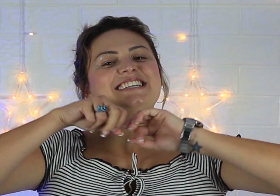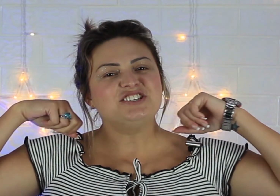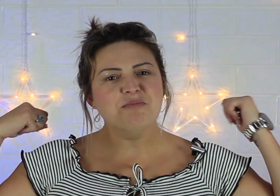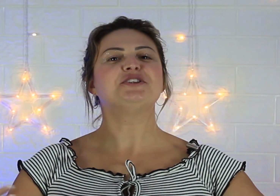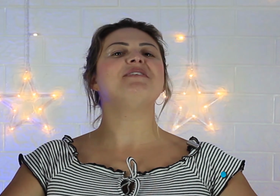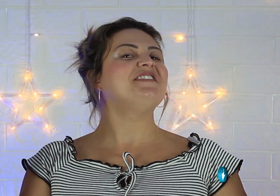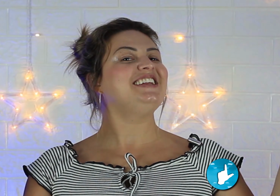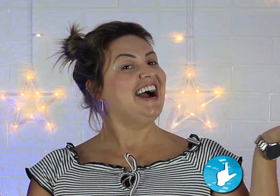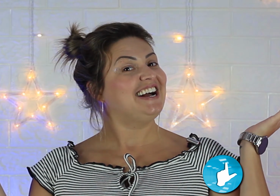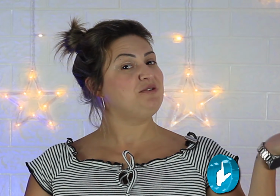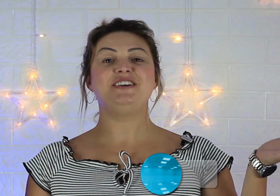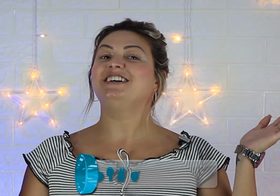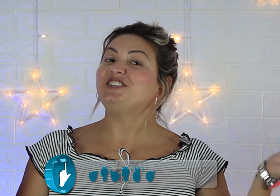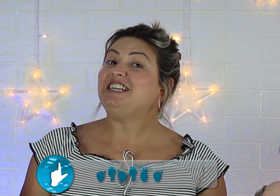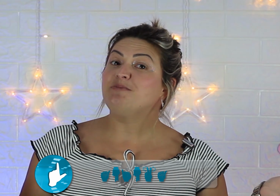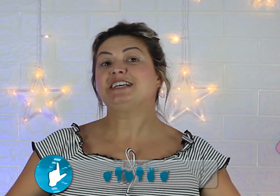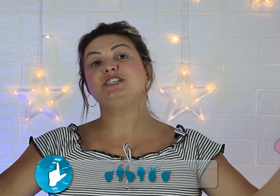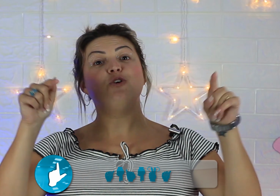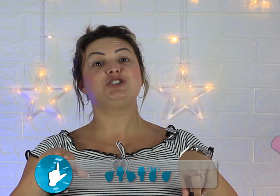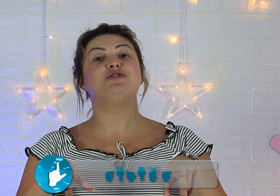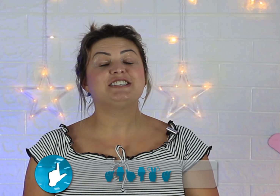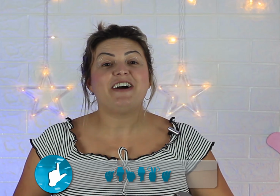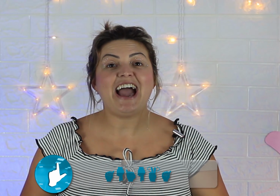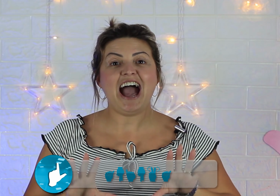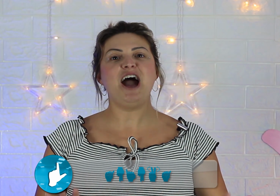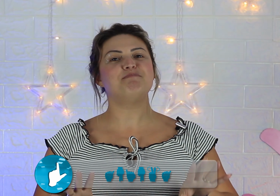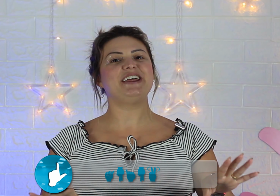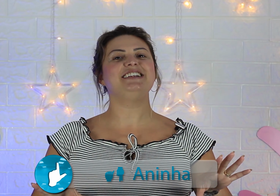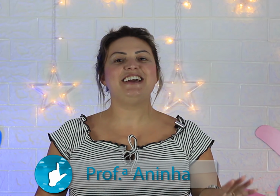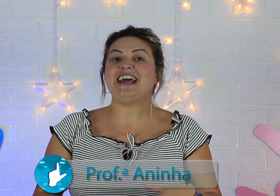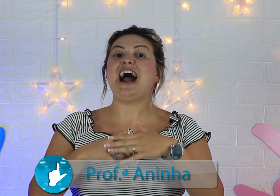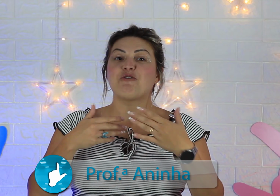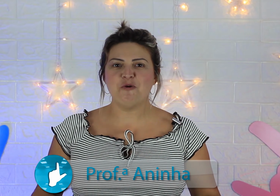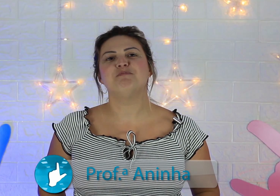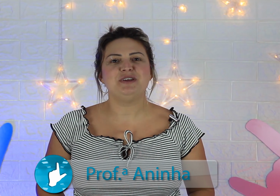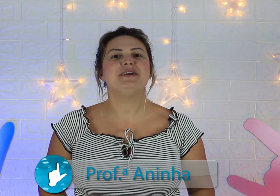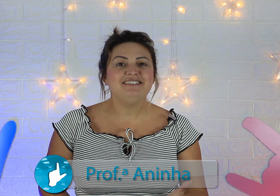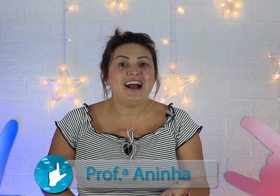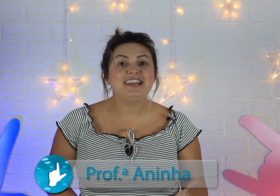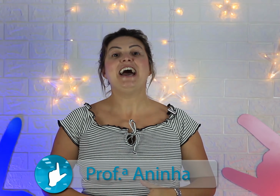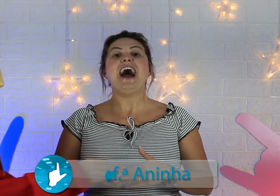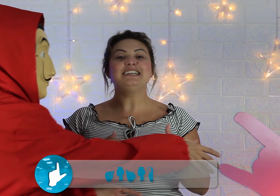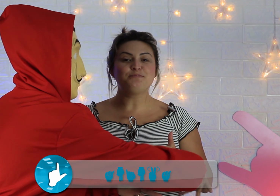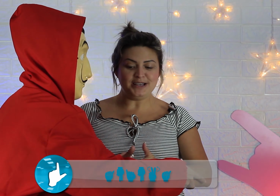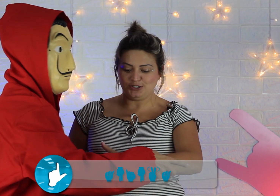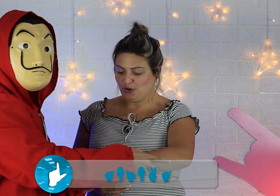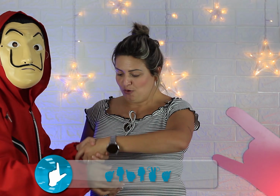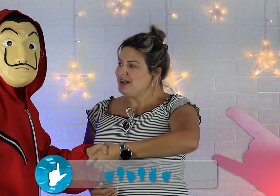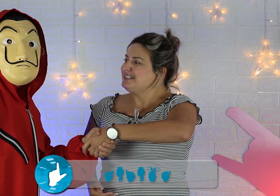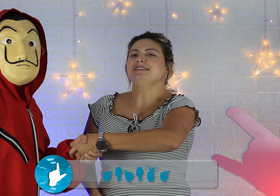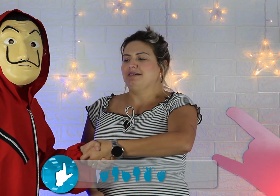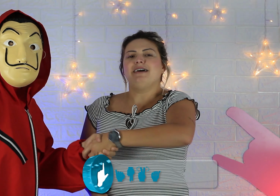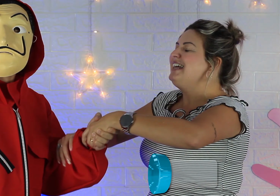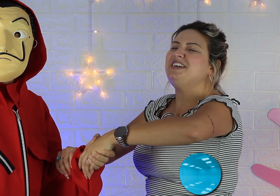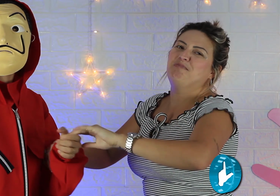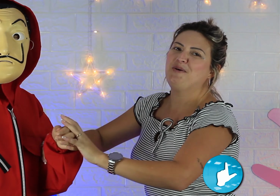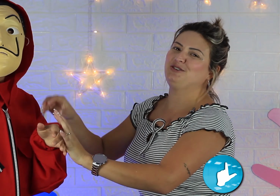Olá seja muito bem-vindo academia de libras e hoje você vai aprender a cumprimentar as pessoas daqui